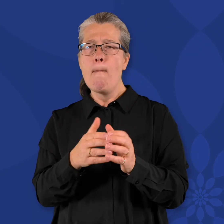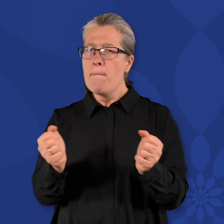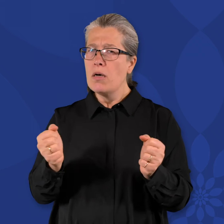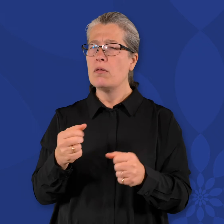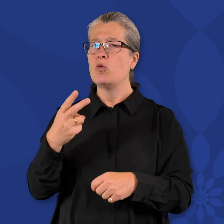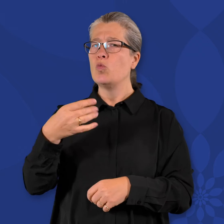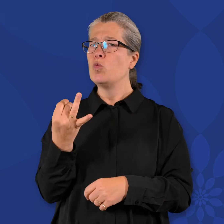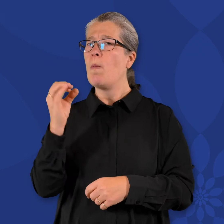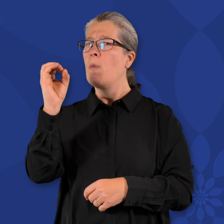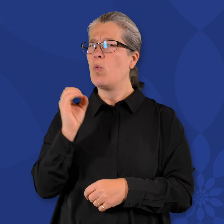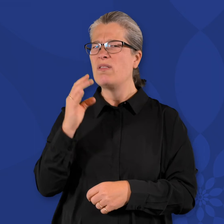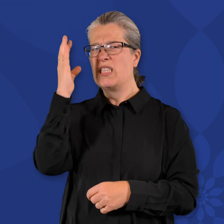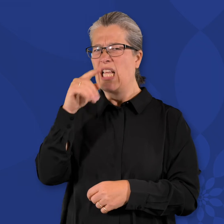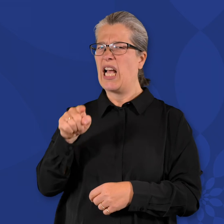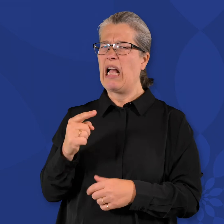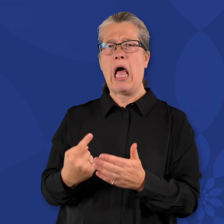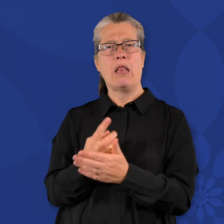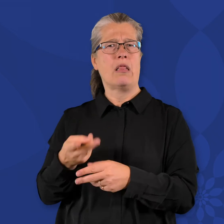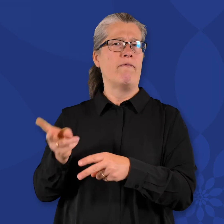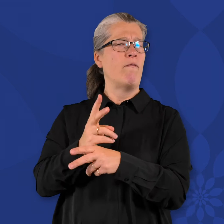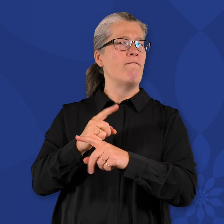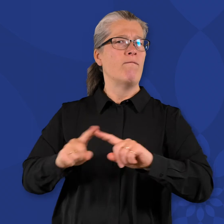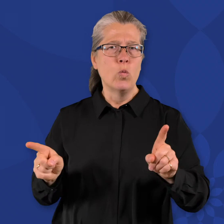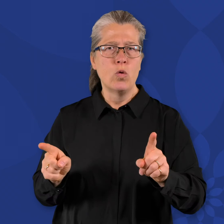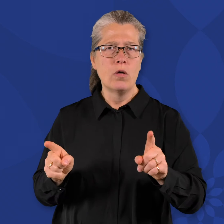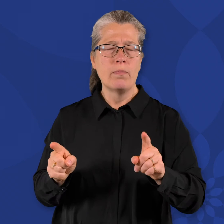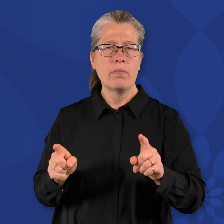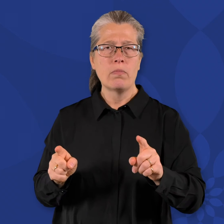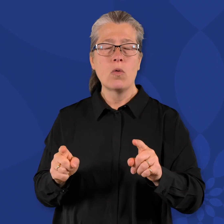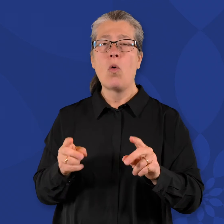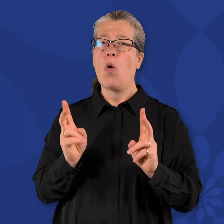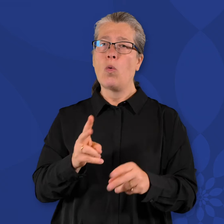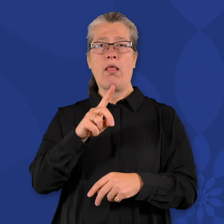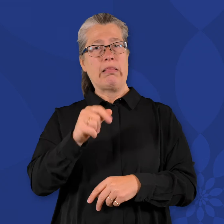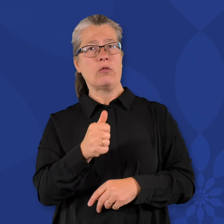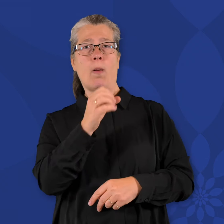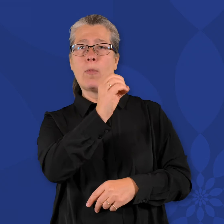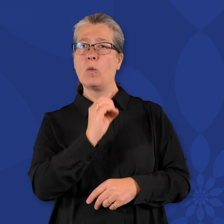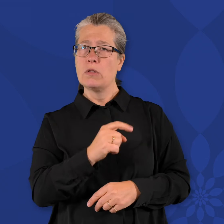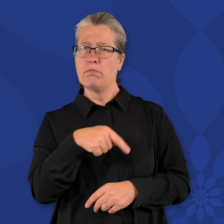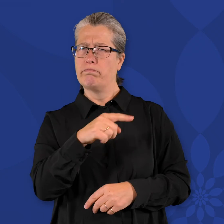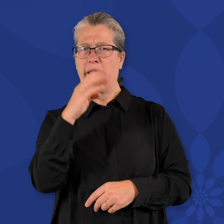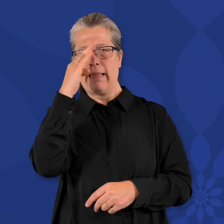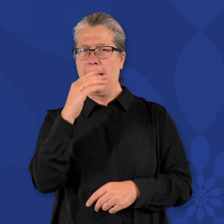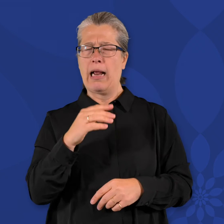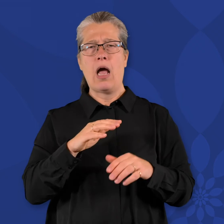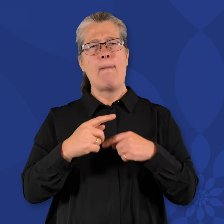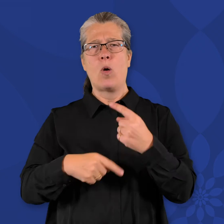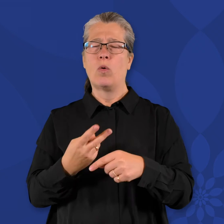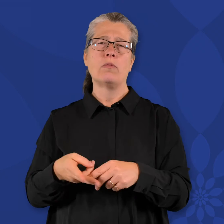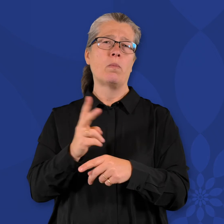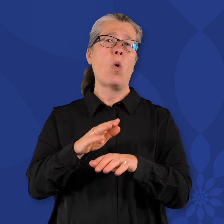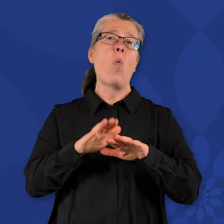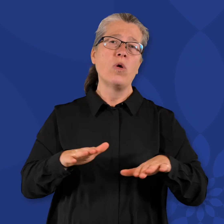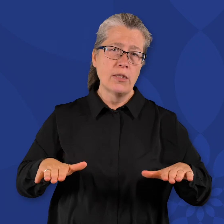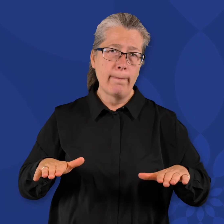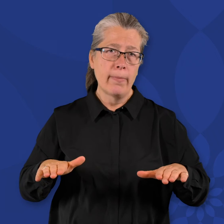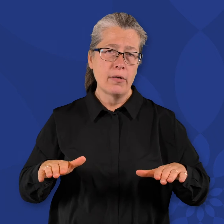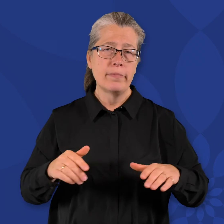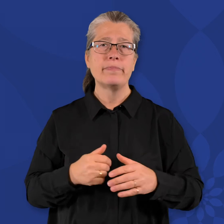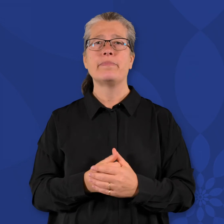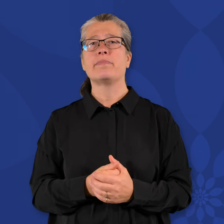27 procent anser att det sker för snabbt och 19 procent att det sker för långsamt.